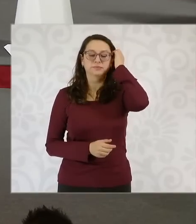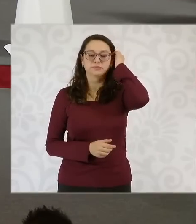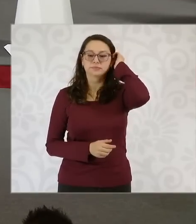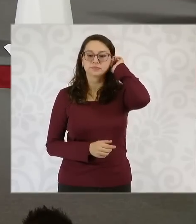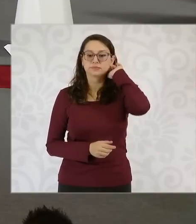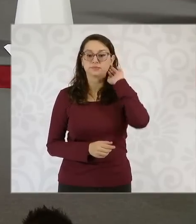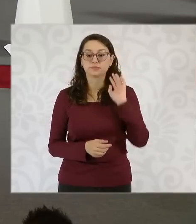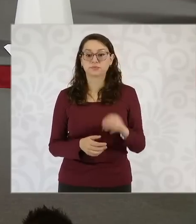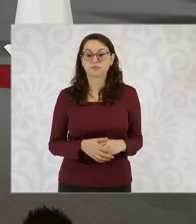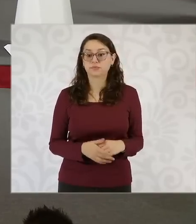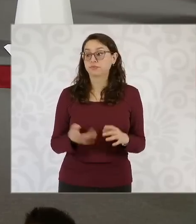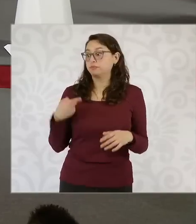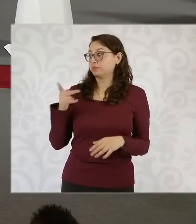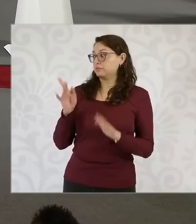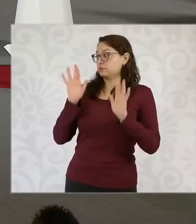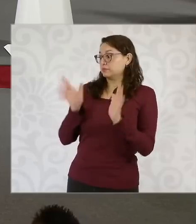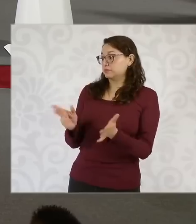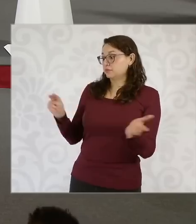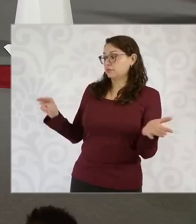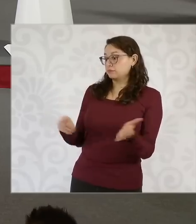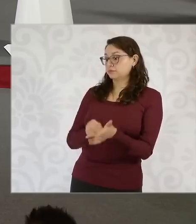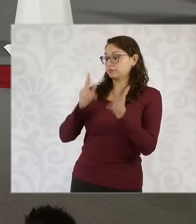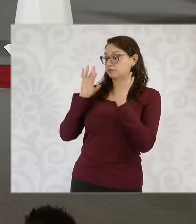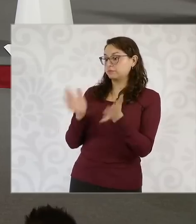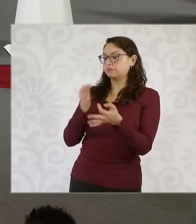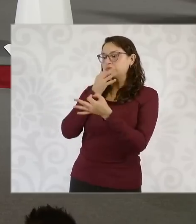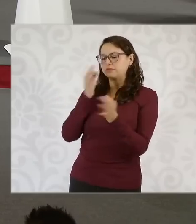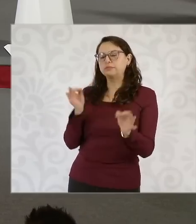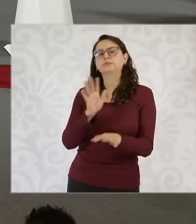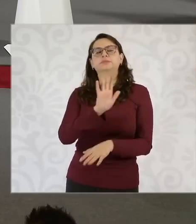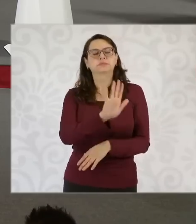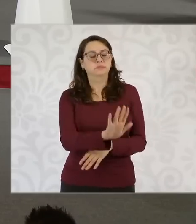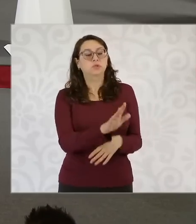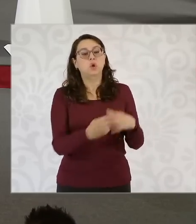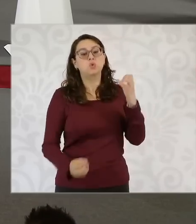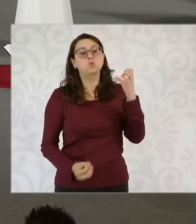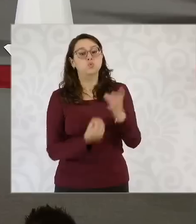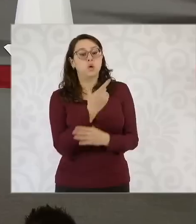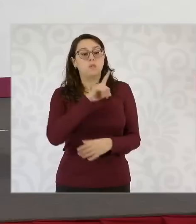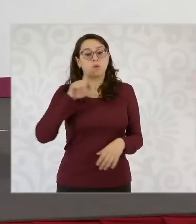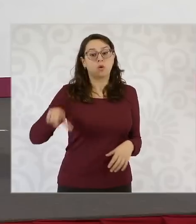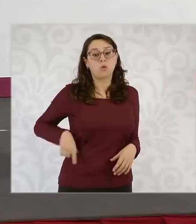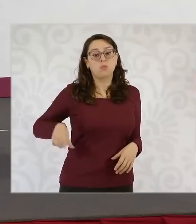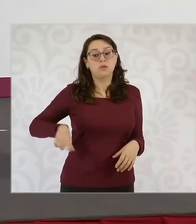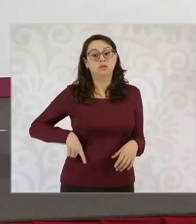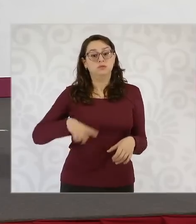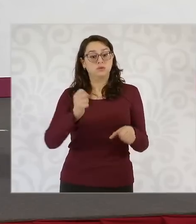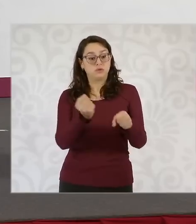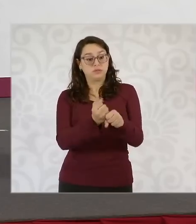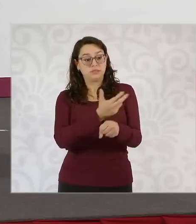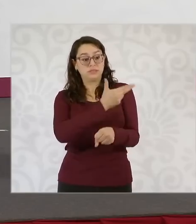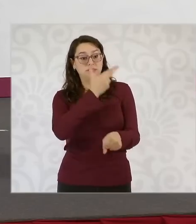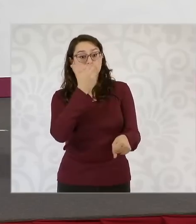una proclama la nueva administración su secretario de comercio tiene que ser ratificado esta semana